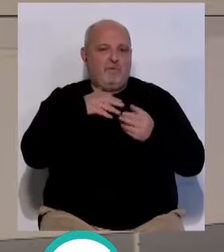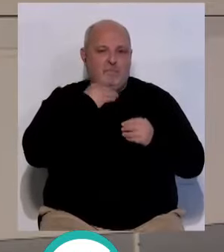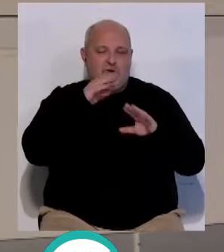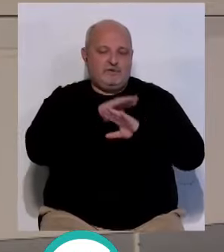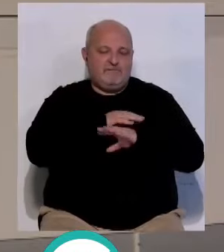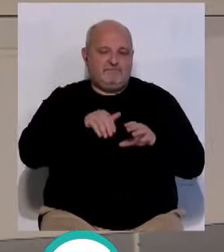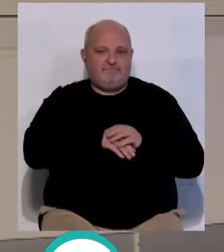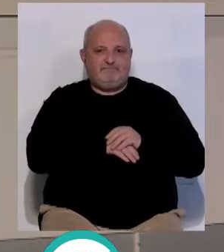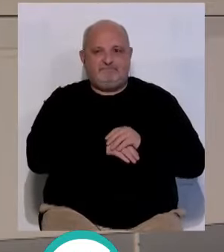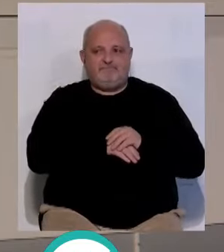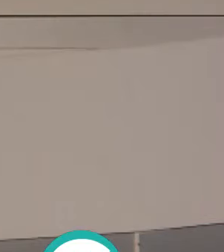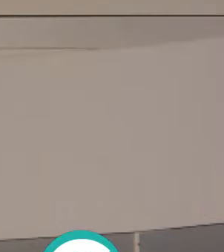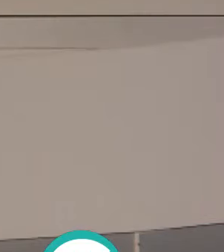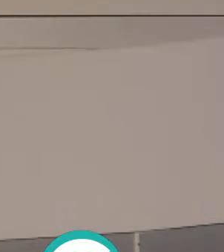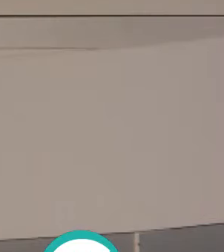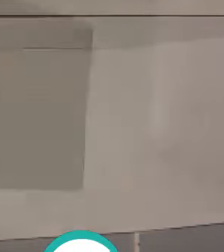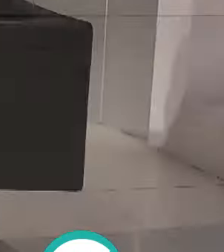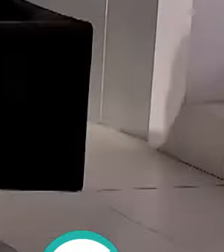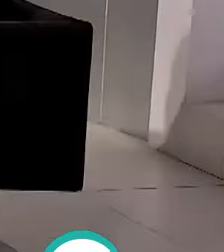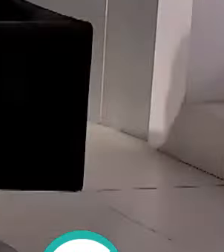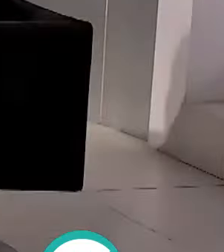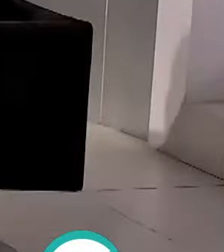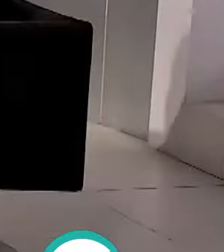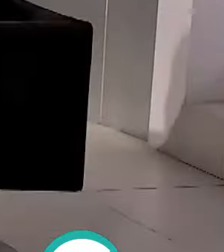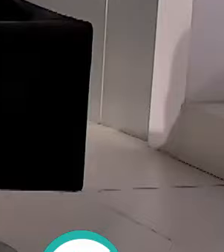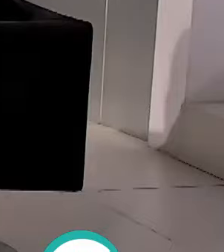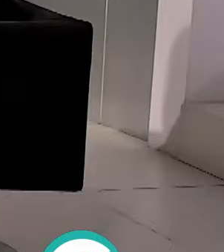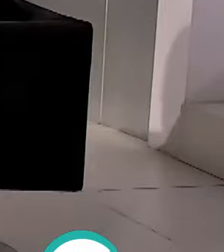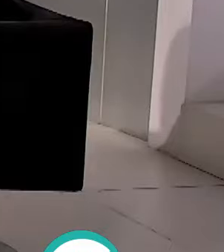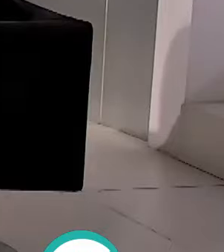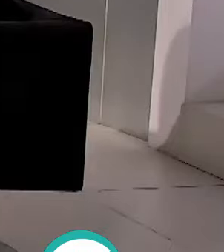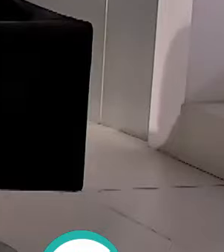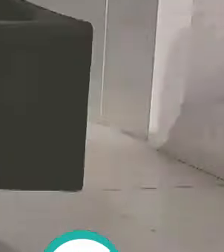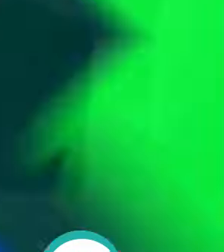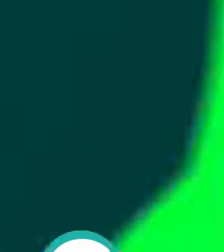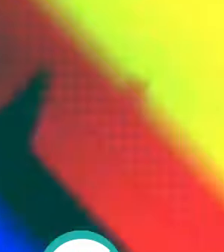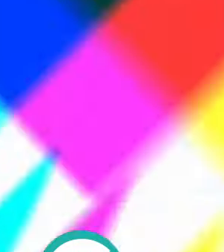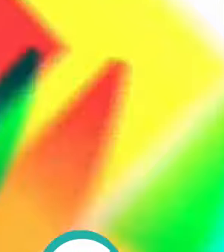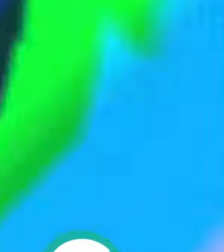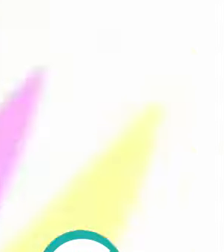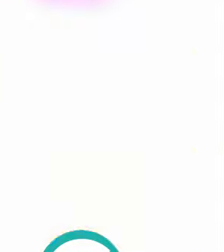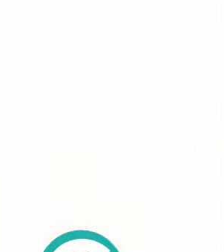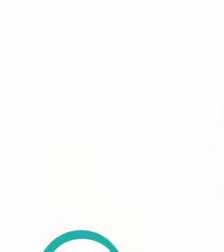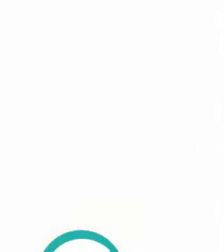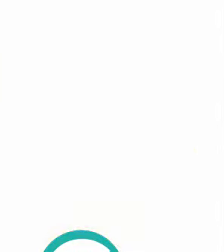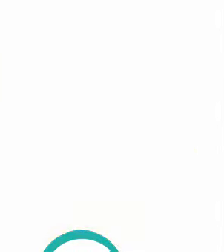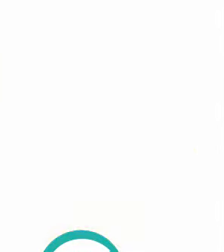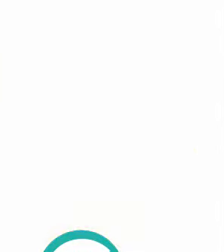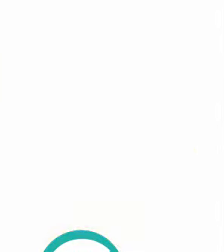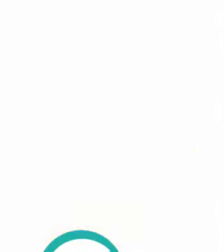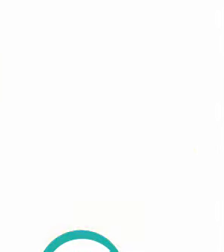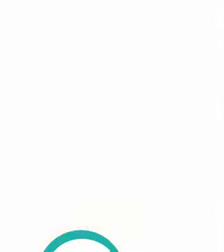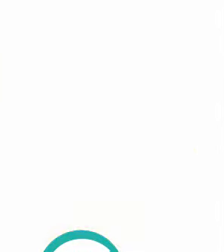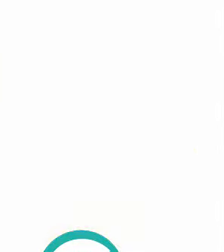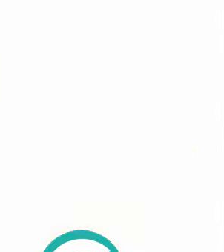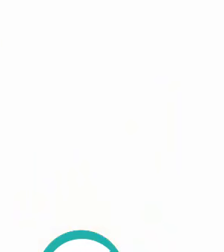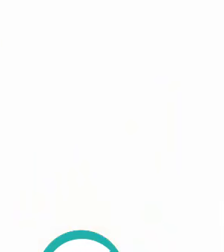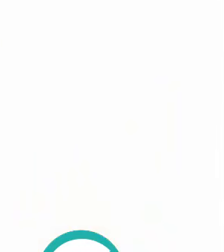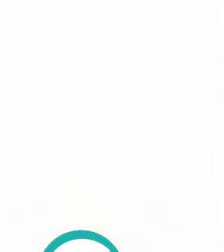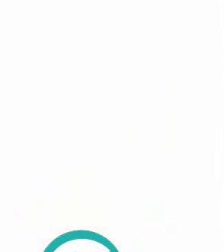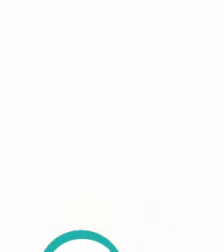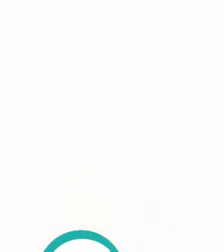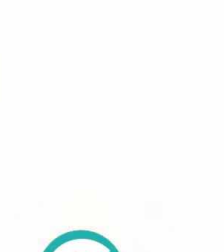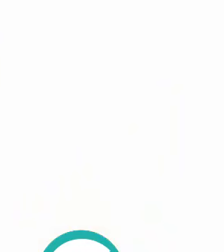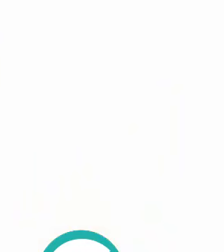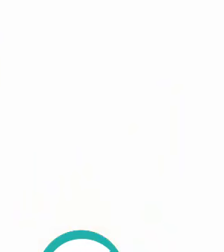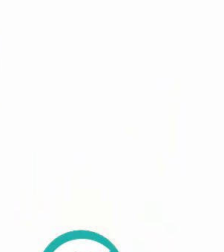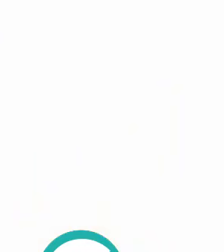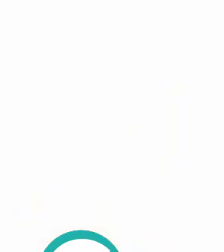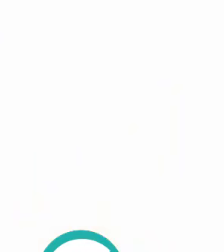[Música] noches